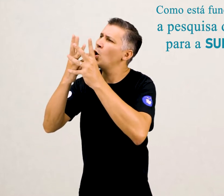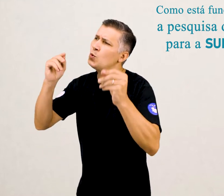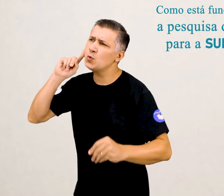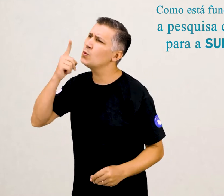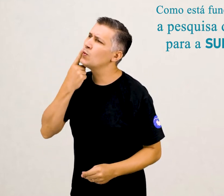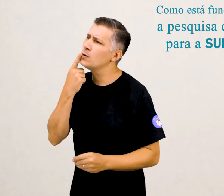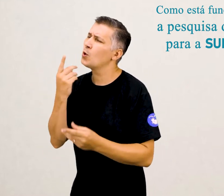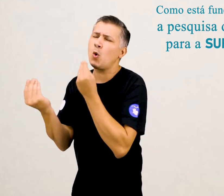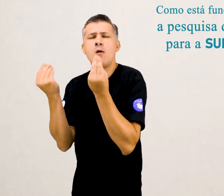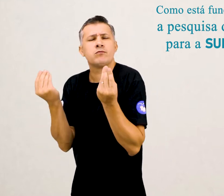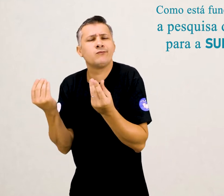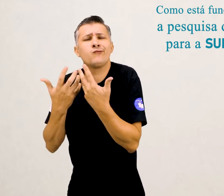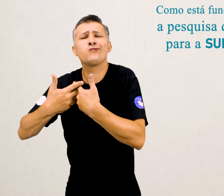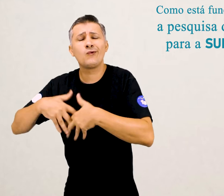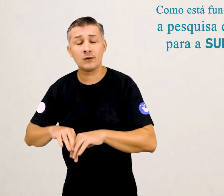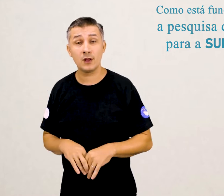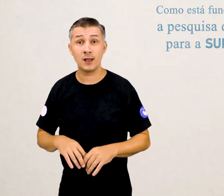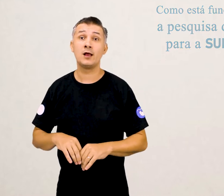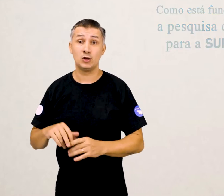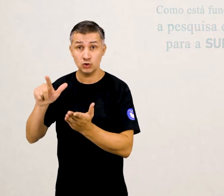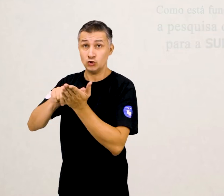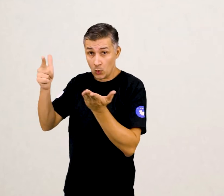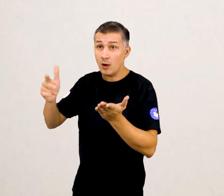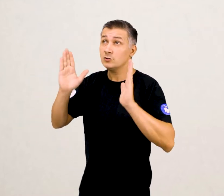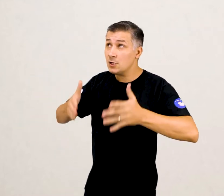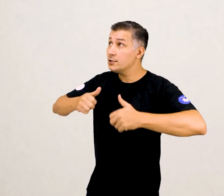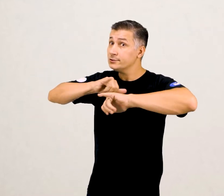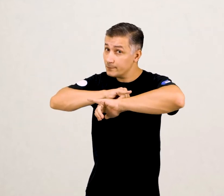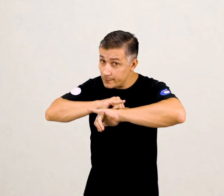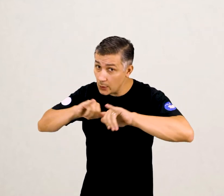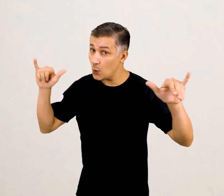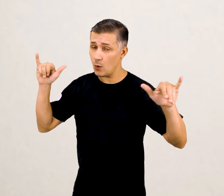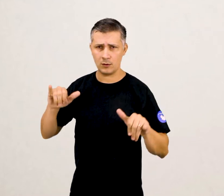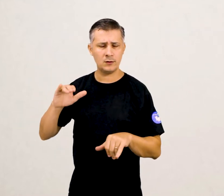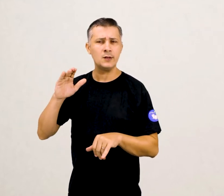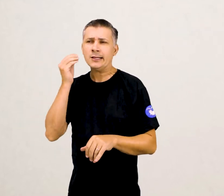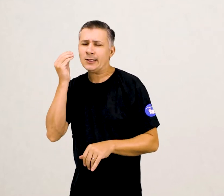A mídia informa que já foram realizados testes em mais de 200 pacientes.